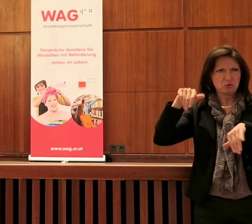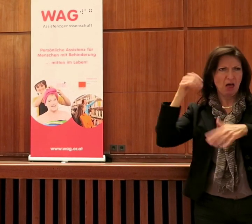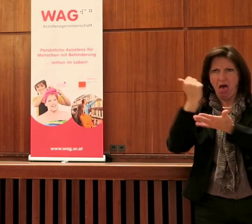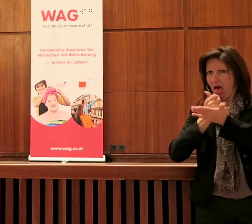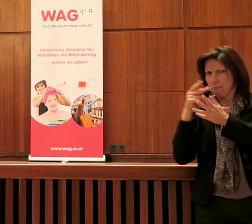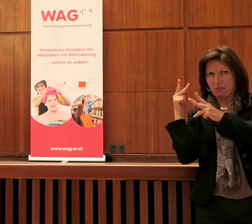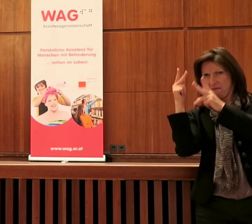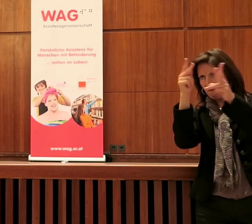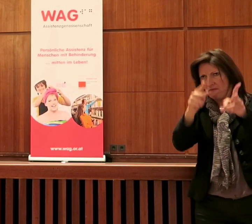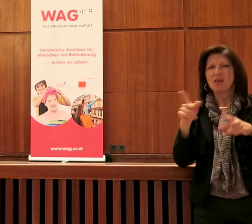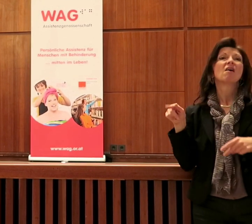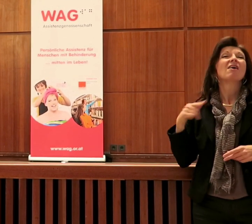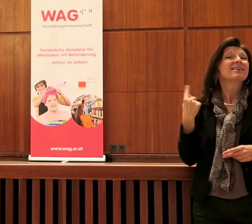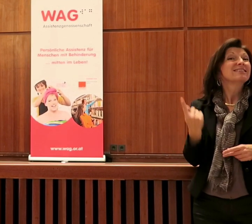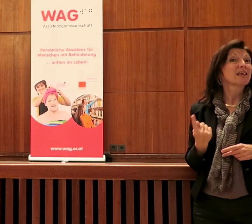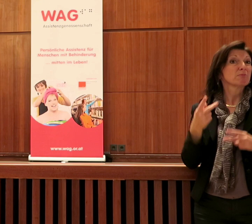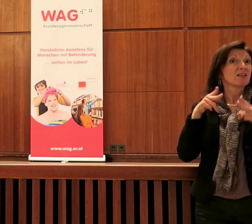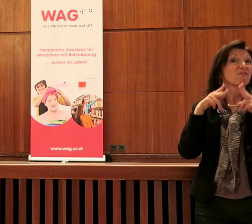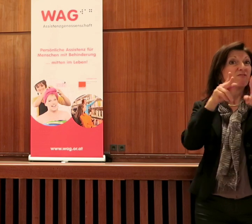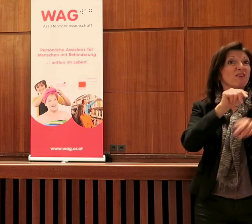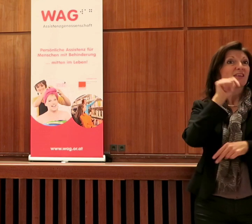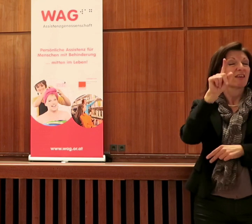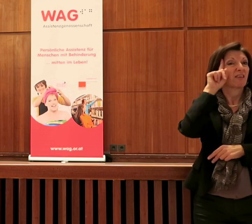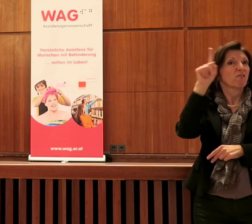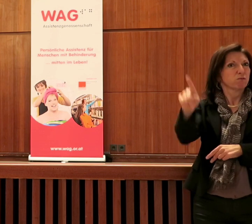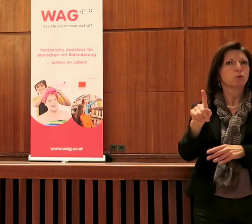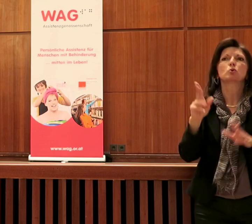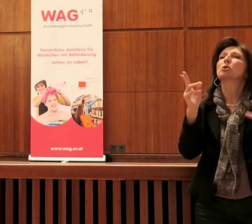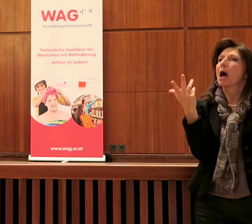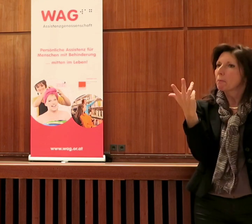und hat den Weg nicht genau gewusst. Und was lernt man? Man kann ja jemanden fragen.